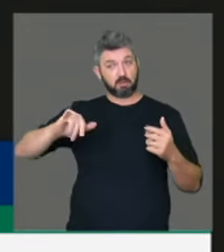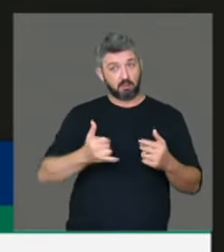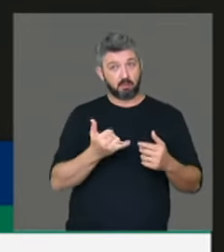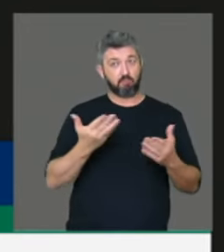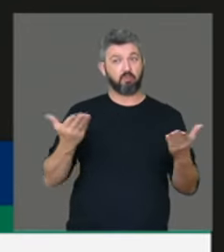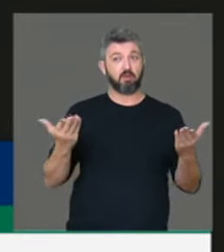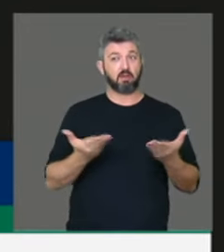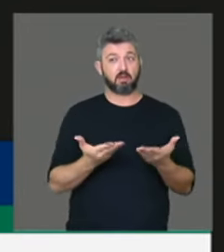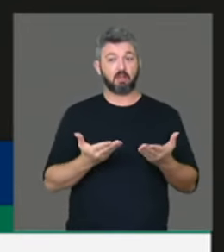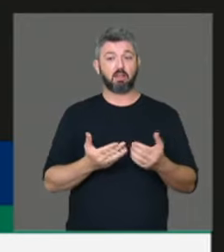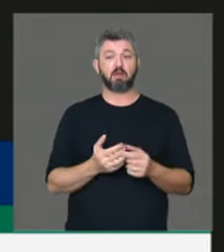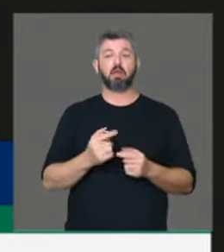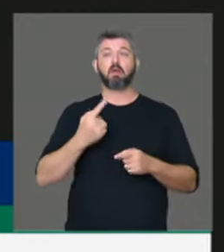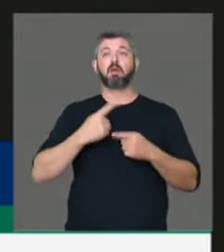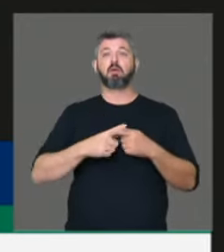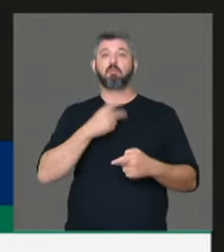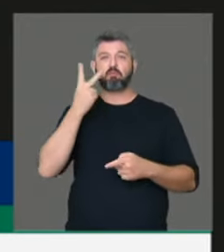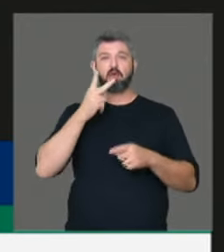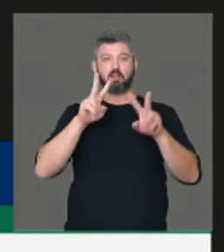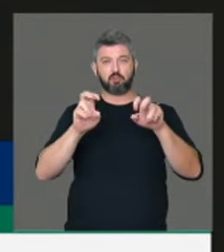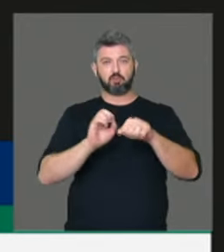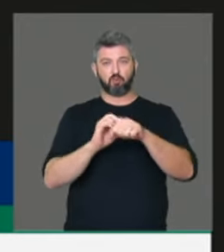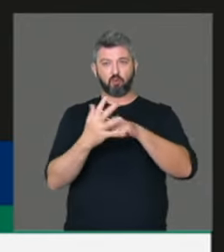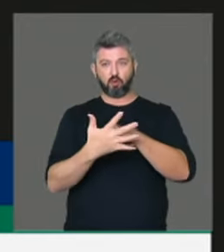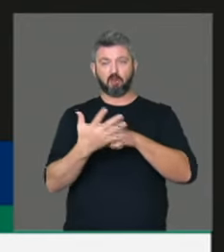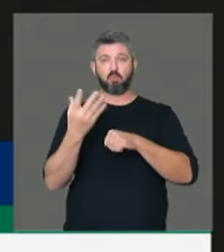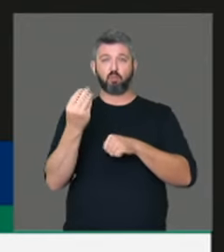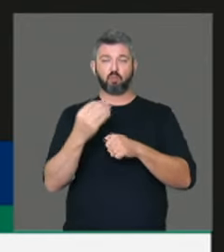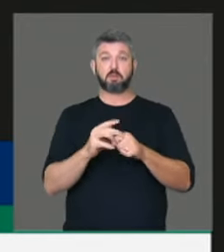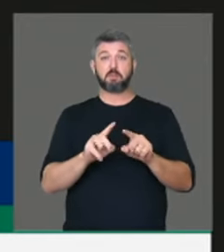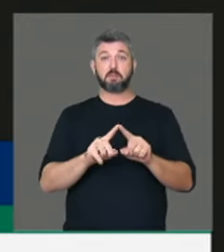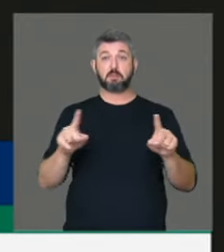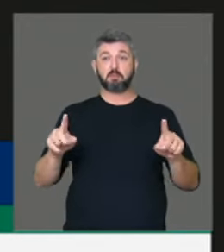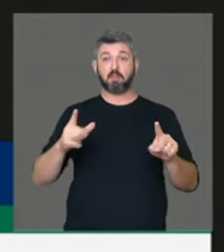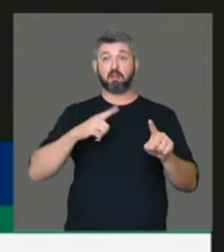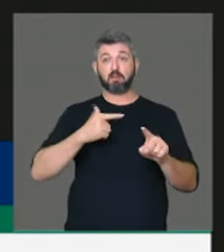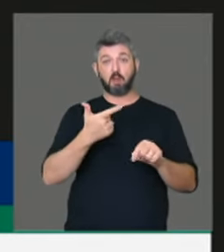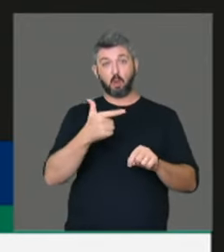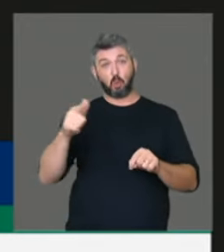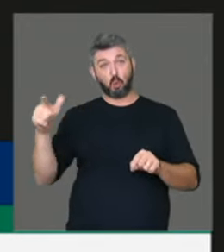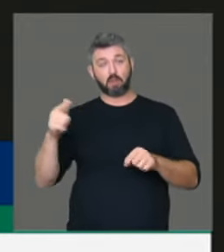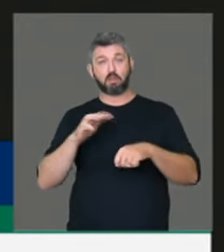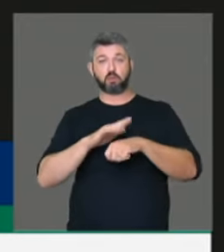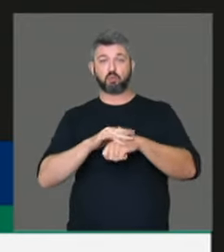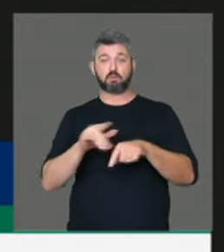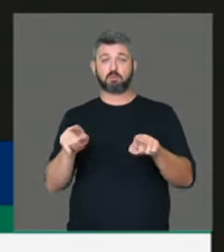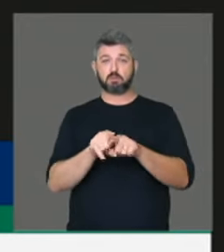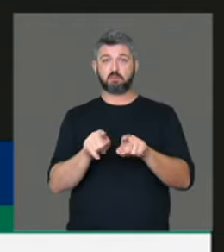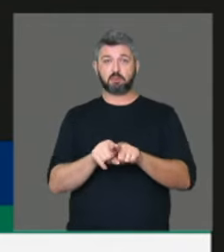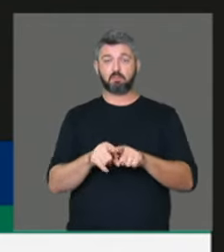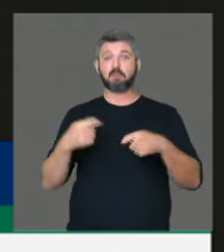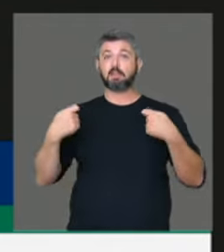CORONAVÍRUS , MAS EXISTEM OUTRAS PATOLOGIAS QUE PASSAM POR NECESSIDADES E UMA DELAS É A QUESTÃO DO PARKINSON. EU SOU PRESIDENTE DA FRENTE